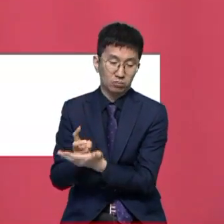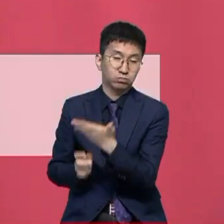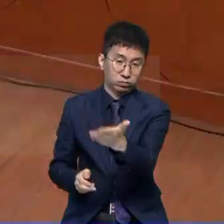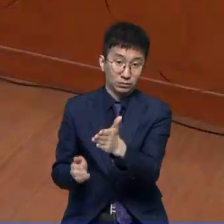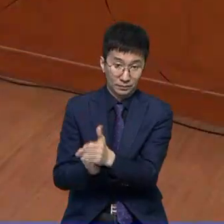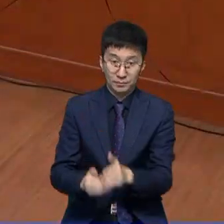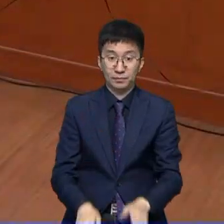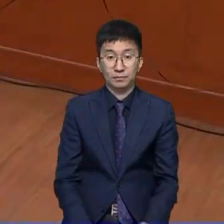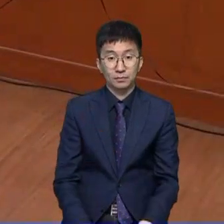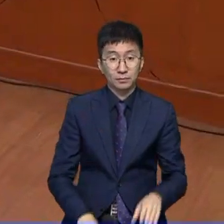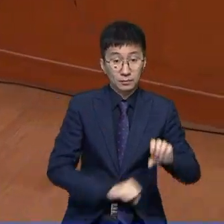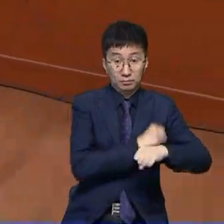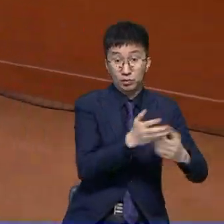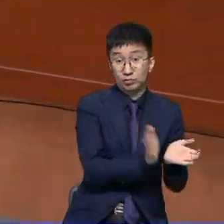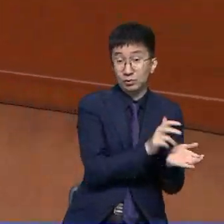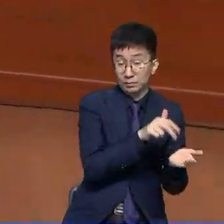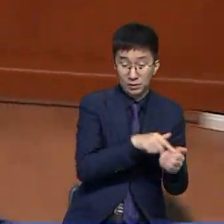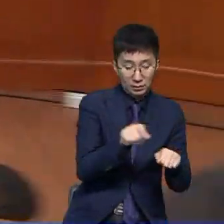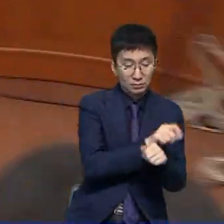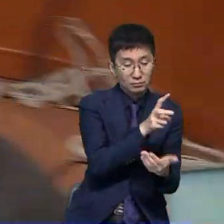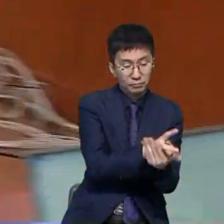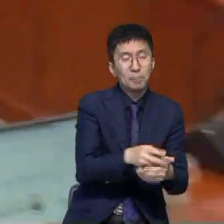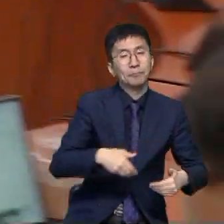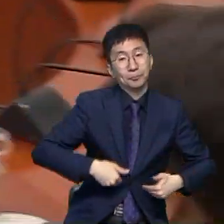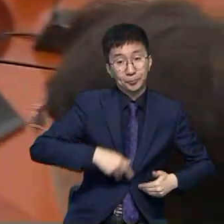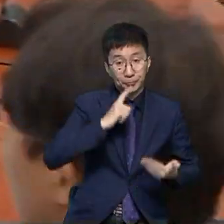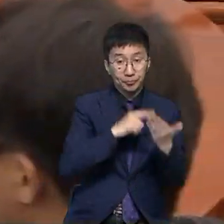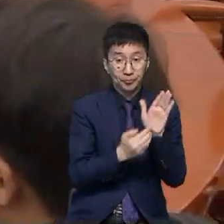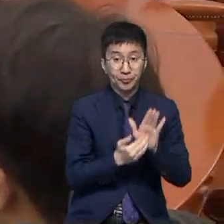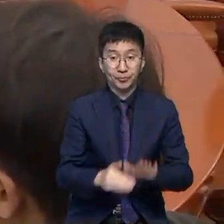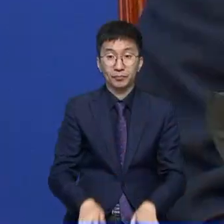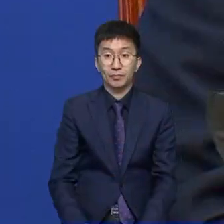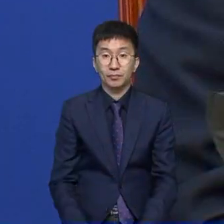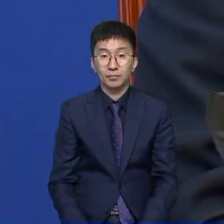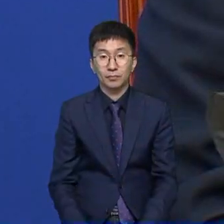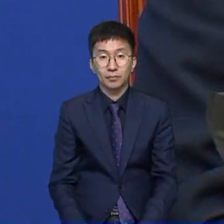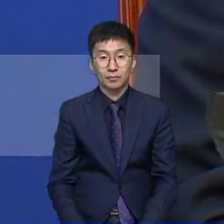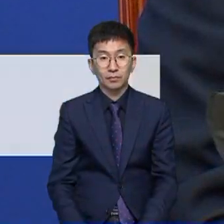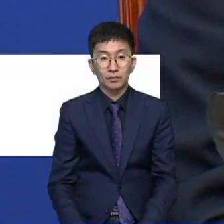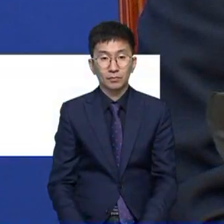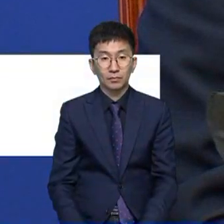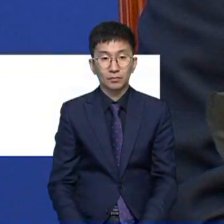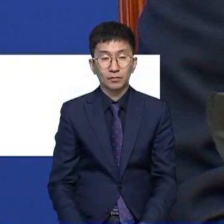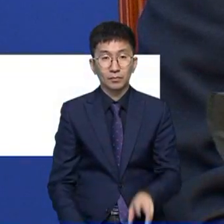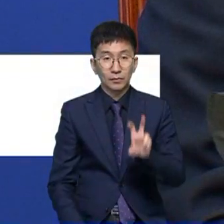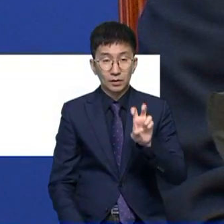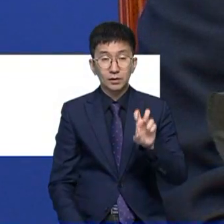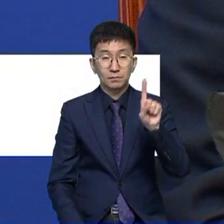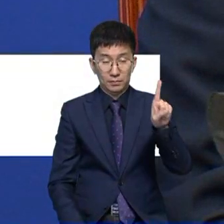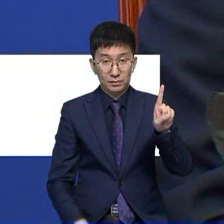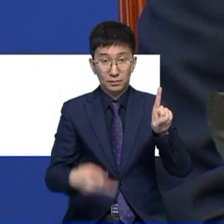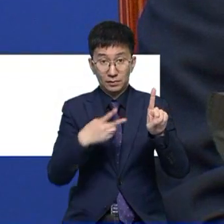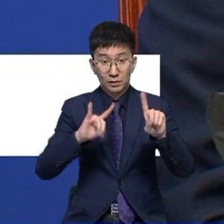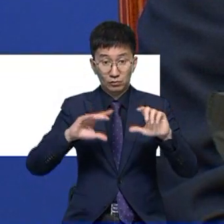(기자) 민주당은 특별법을 만들자고 제안했습니다.